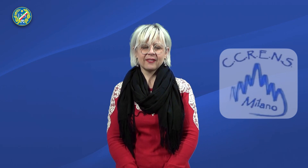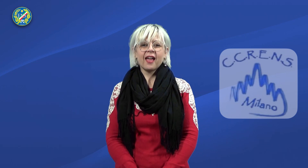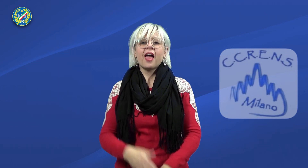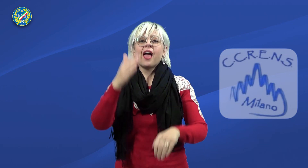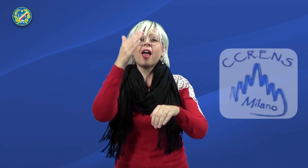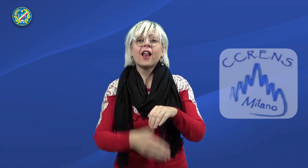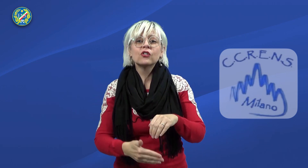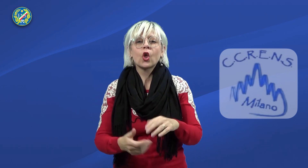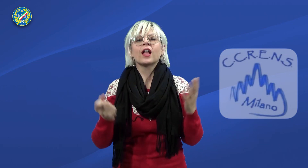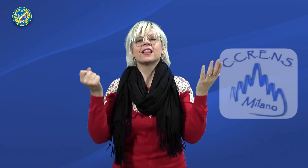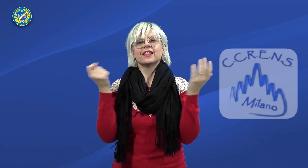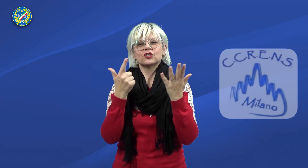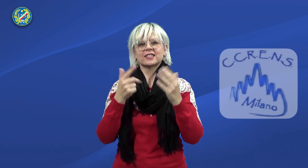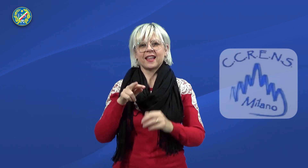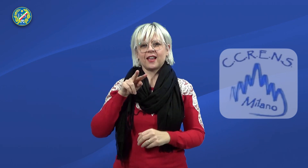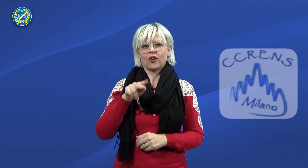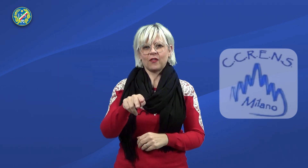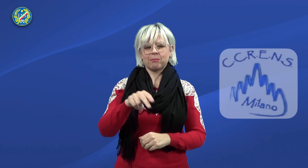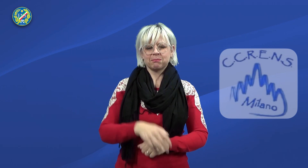Entro il 17 novembre.